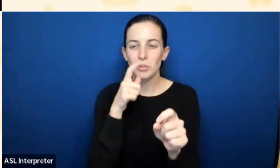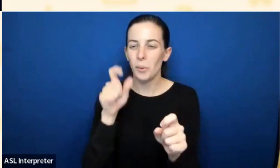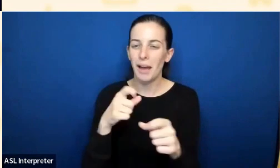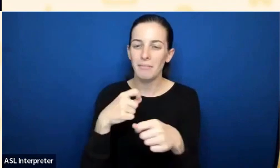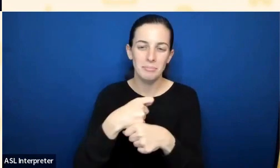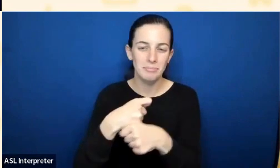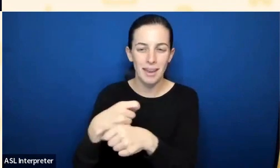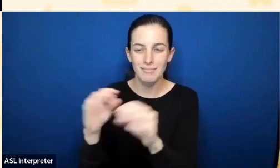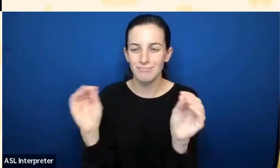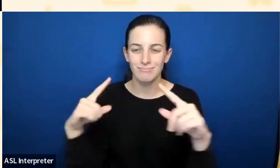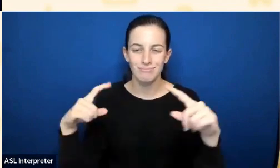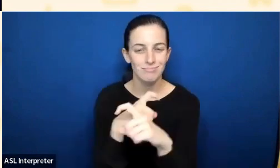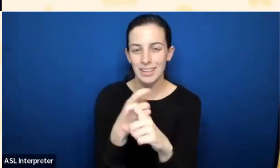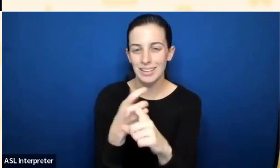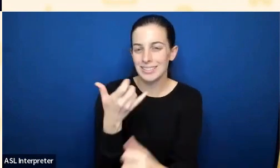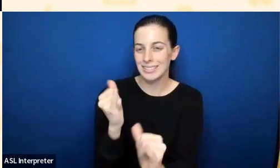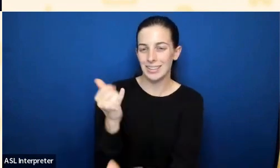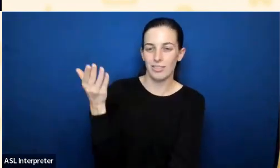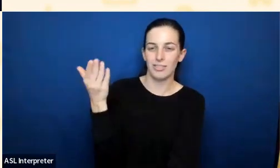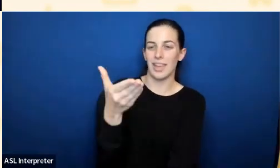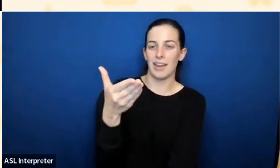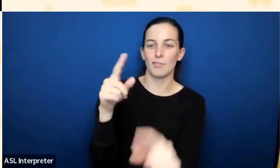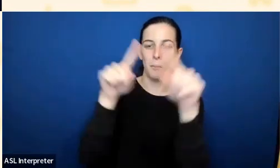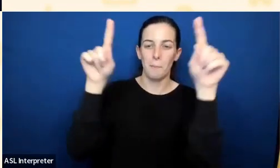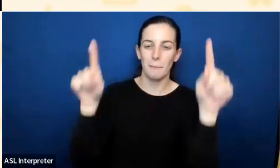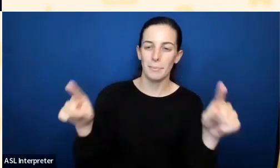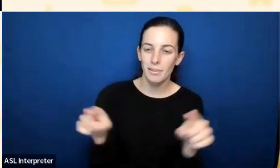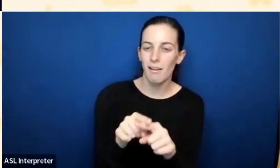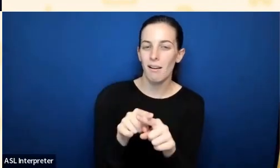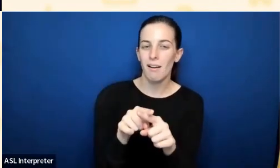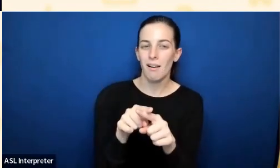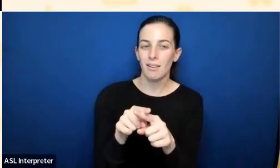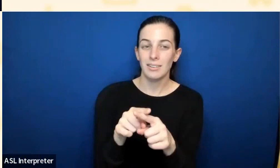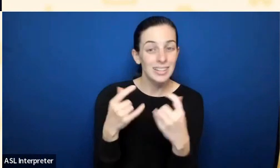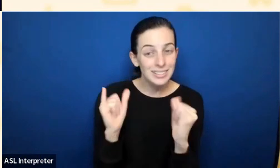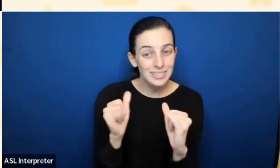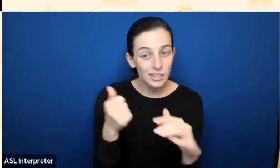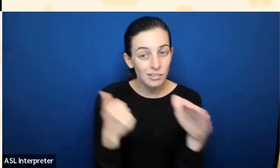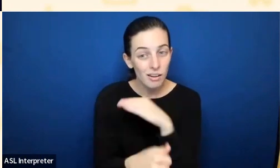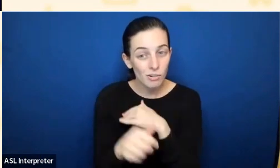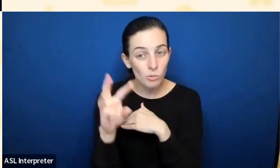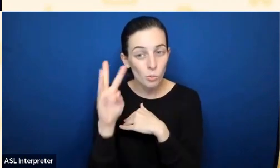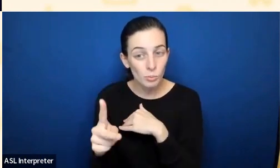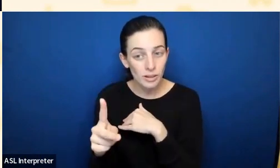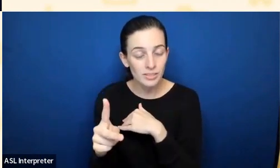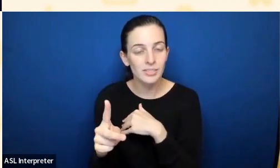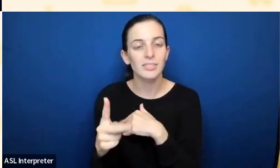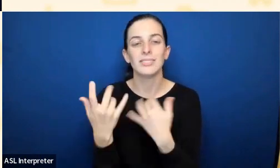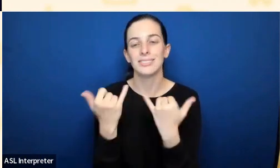Todo sigue estando dentro de este tipo de ecosistema más grande de WordPress. Y luego, en esta pequeña área, pego mi HTML personalizado.